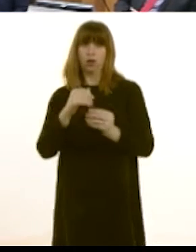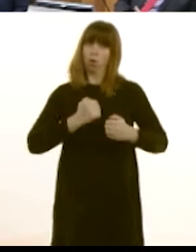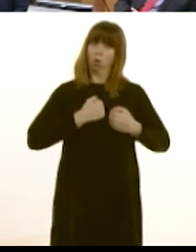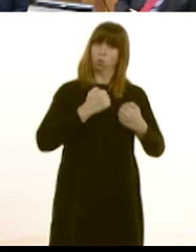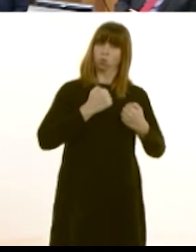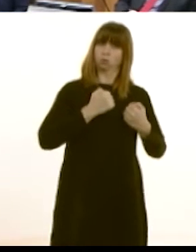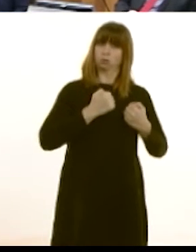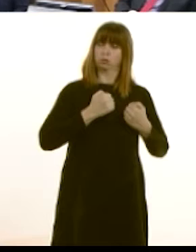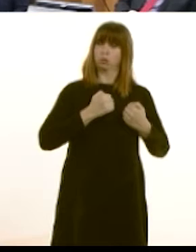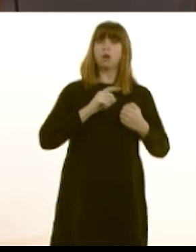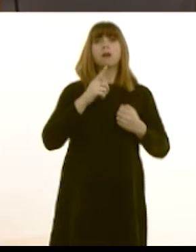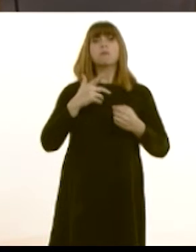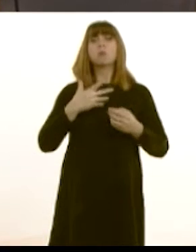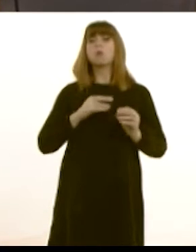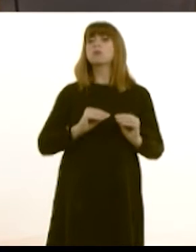asedau cyhoeddus i unrhyw drydydd parti.